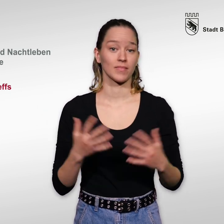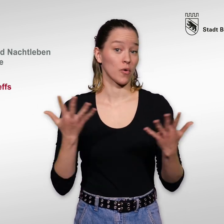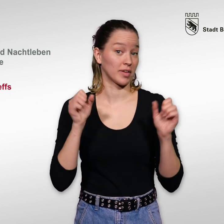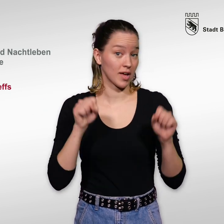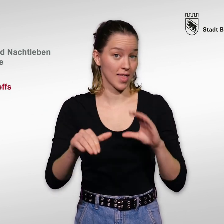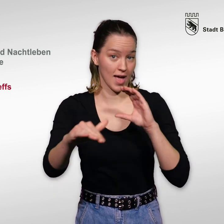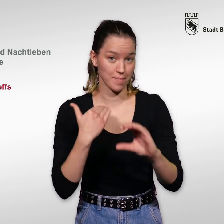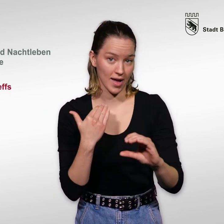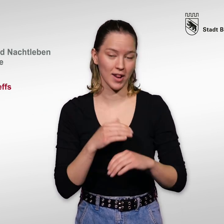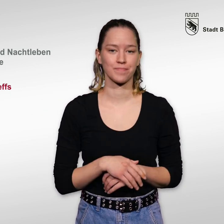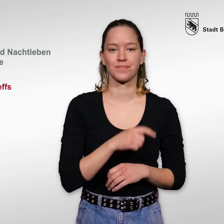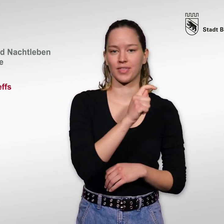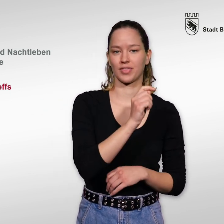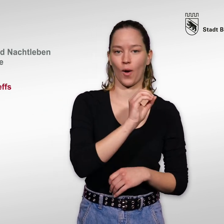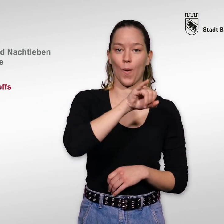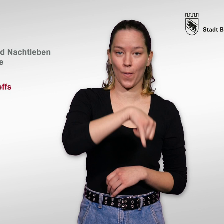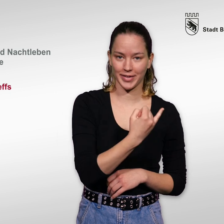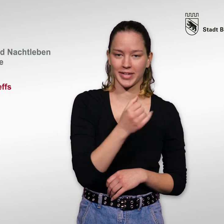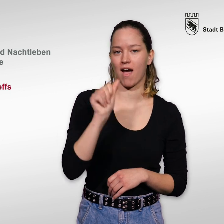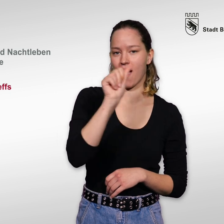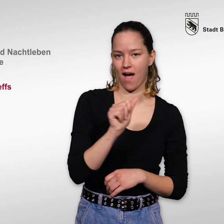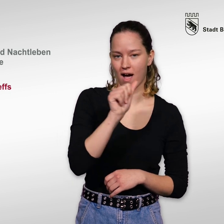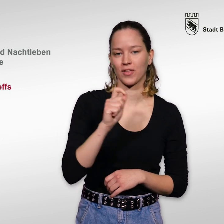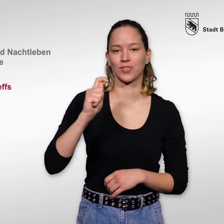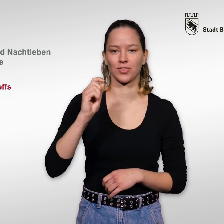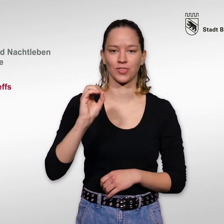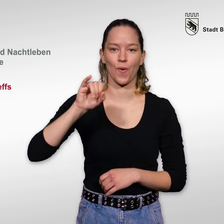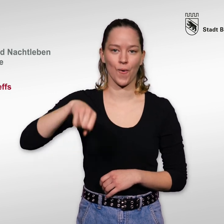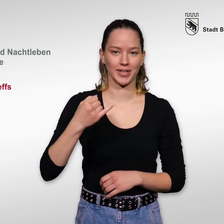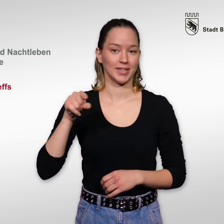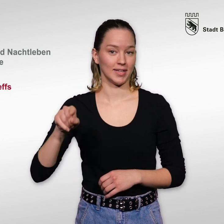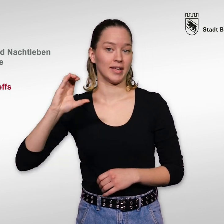Oder kontaktiere uns per E-Mail: toj@toj.ch.